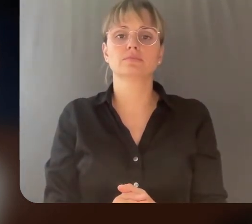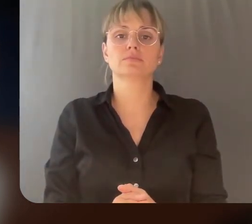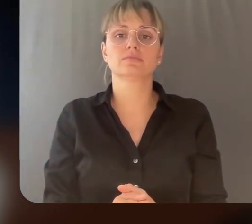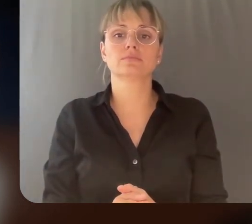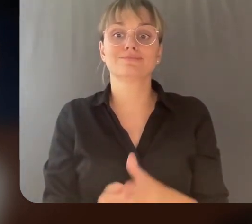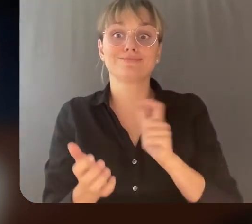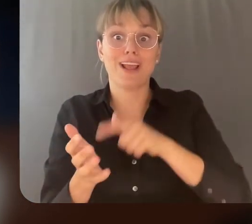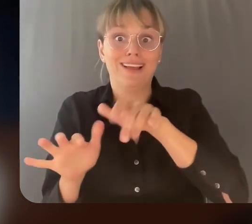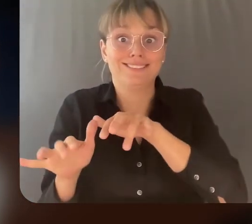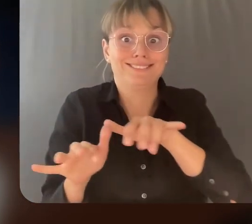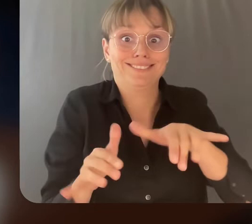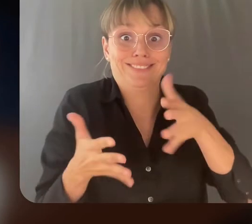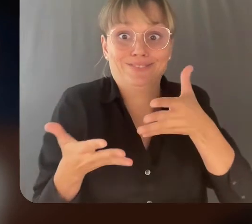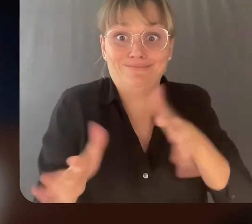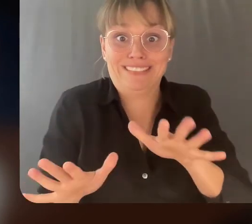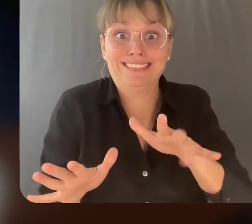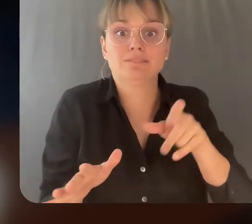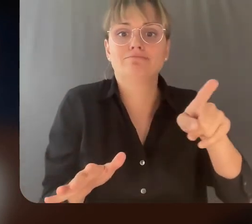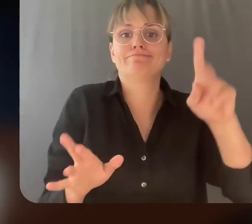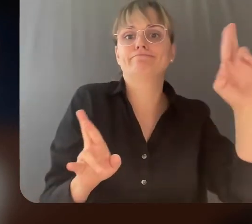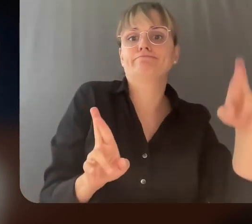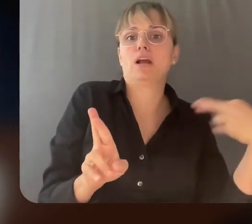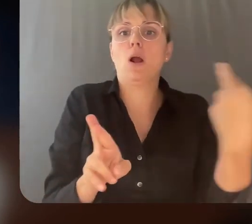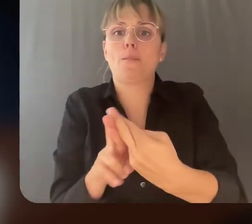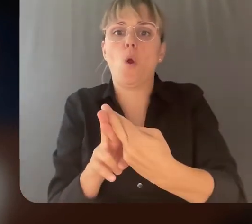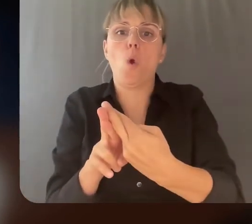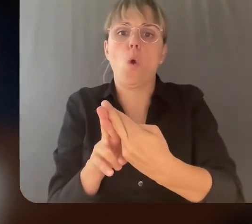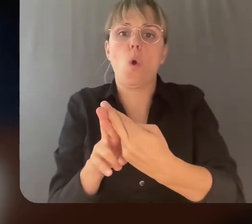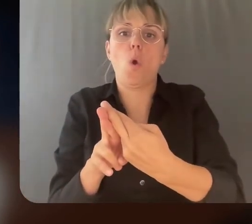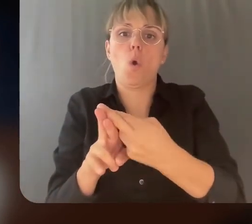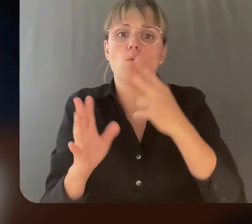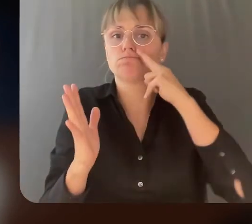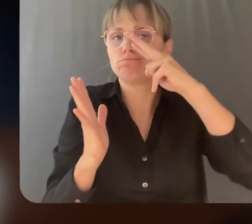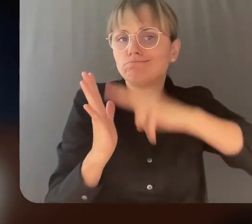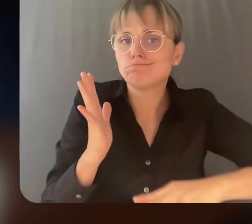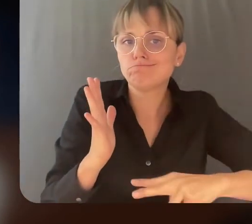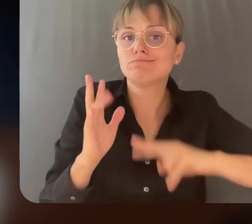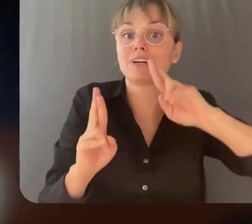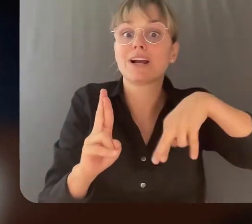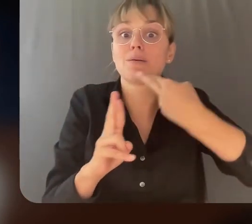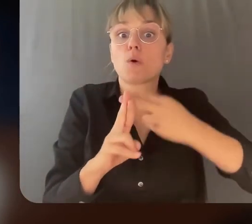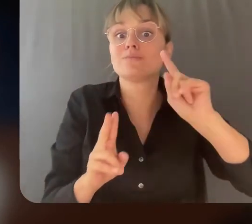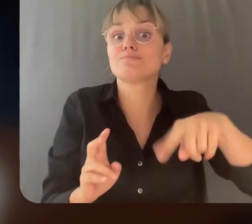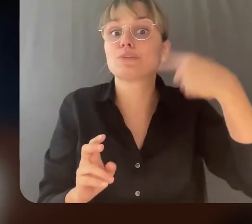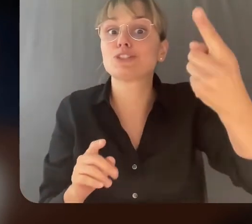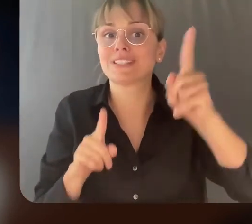Avant que tu aies fini de taper, l'opérateur d'urgence lit que vous avez déjà tapé et commence à poser la prochaine question.